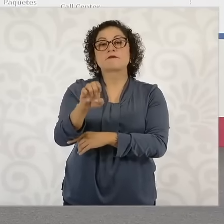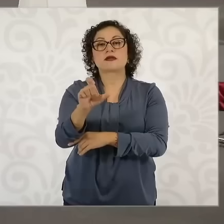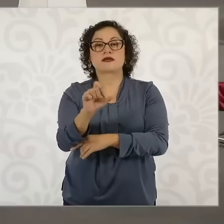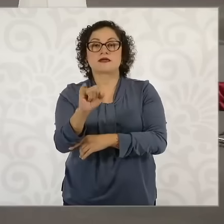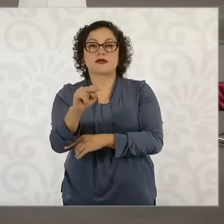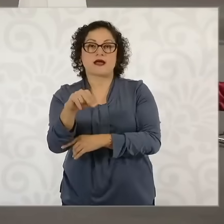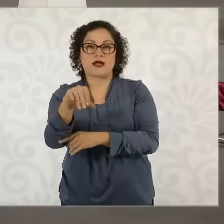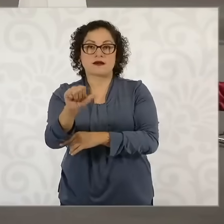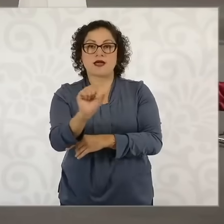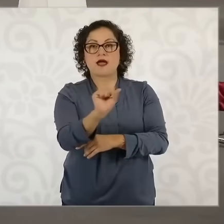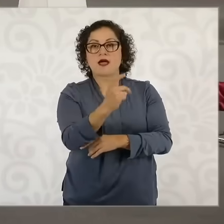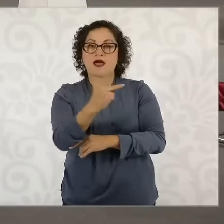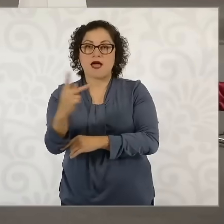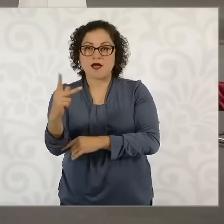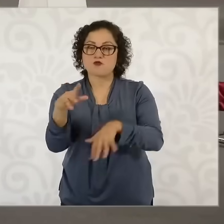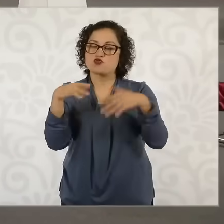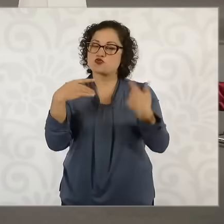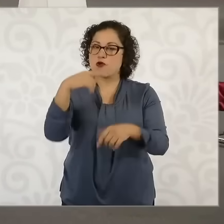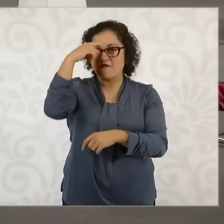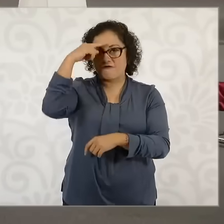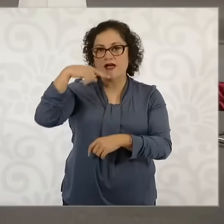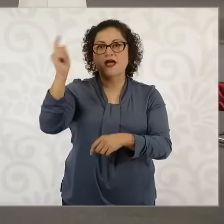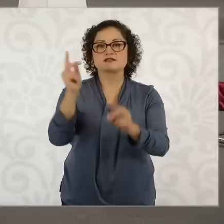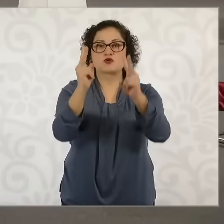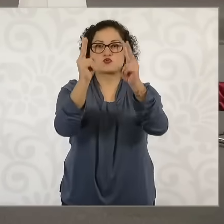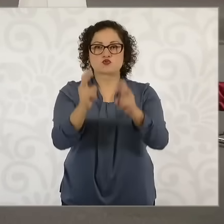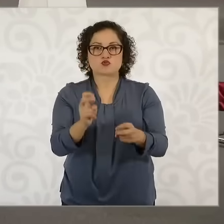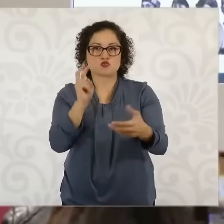hacer una compra de un boleto de avión a través de la aplicación, también a través de nuestra